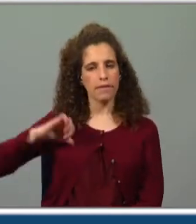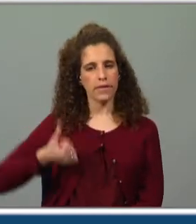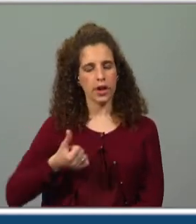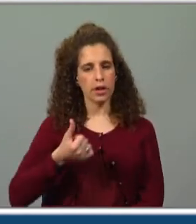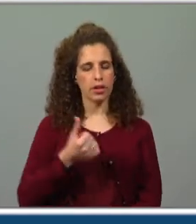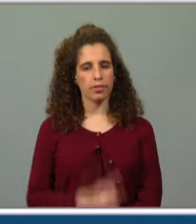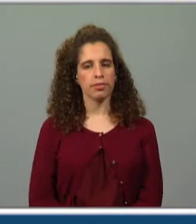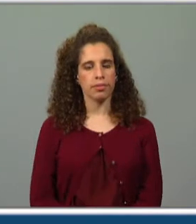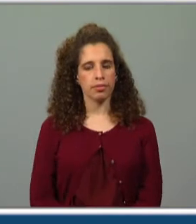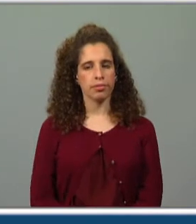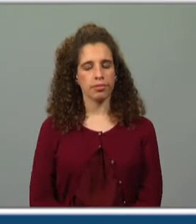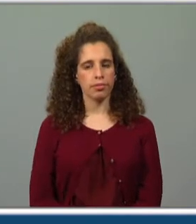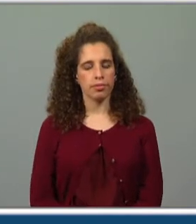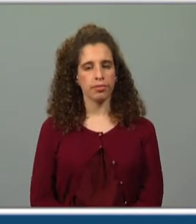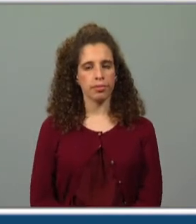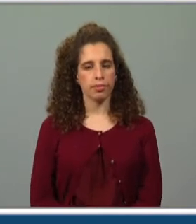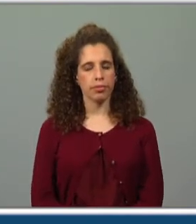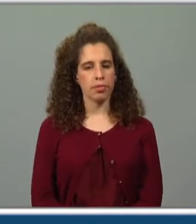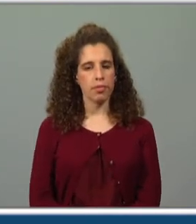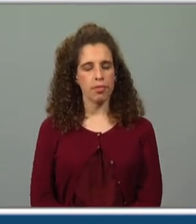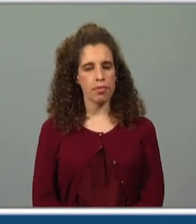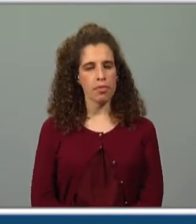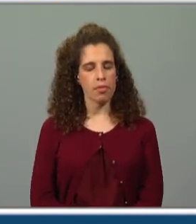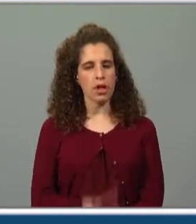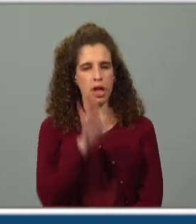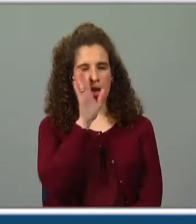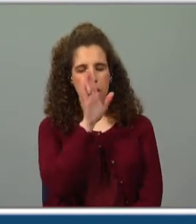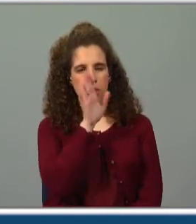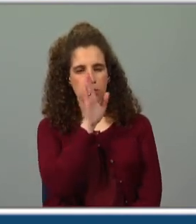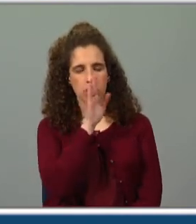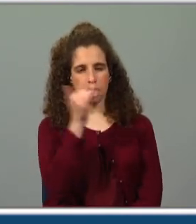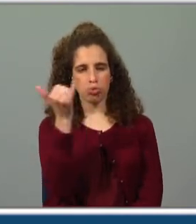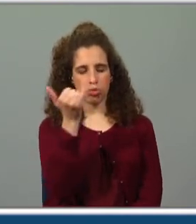ou uma tonalidade esverdeada se passarmos para um segundo plano ou 或淺綠色如果我們移到背景或